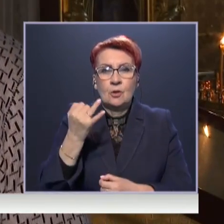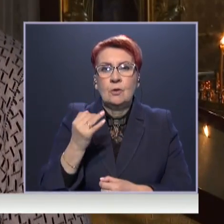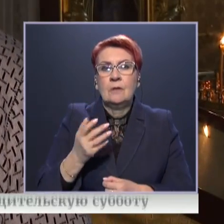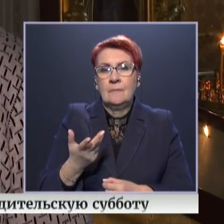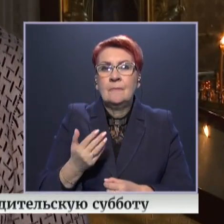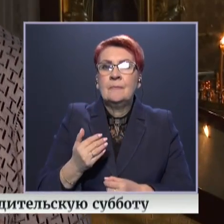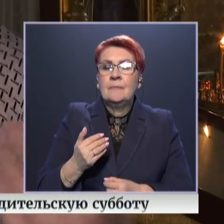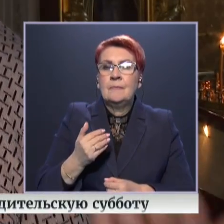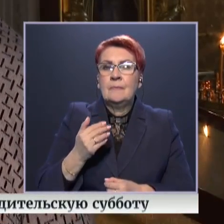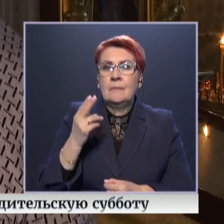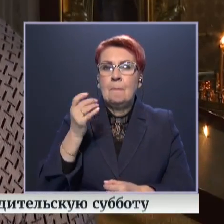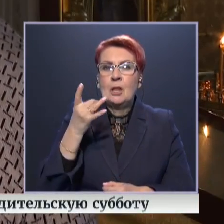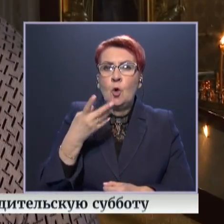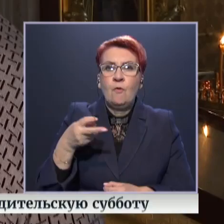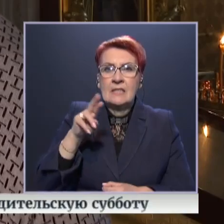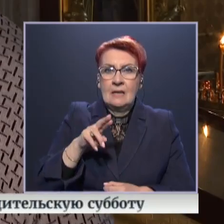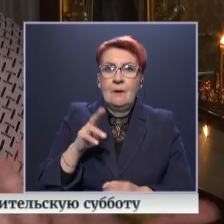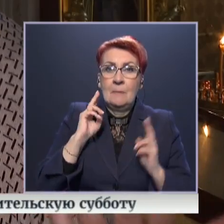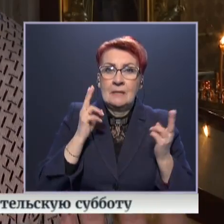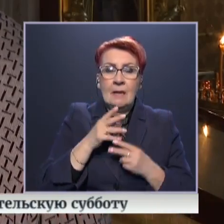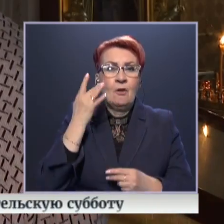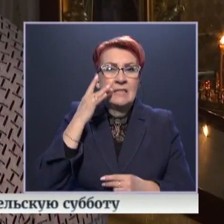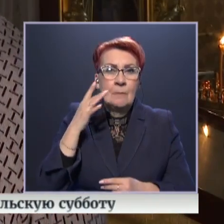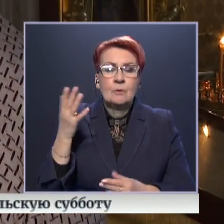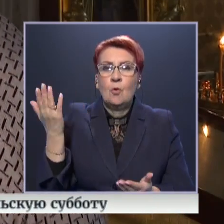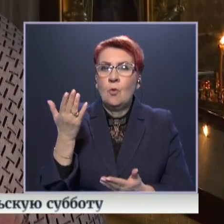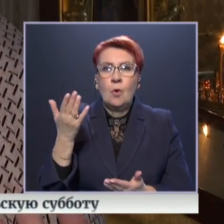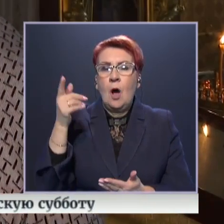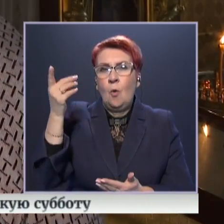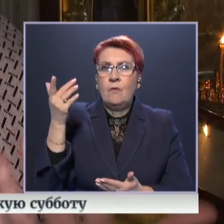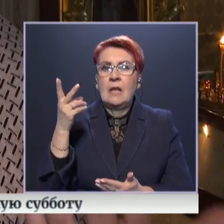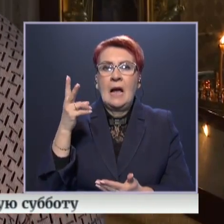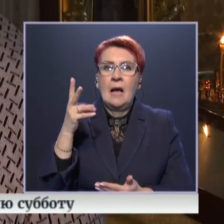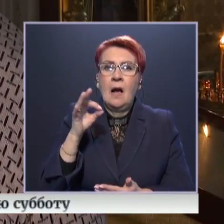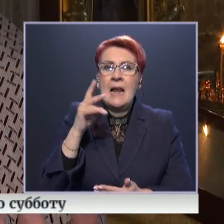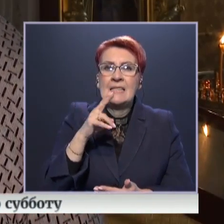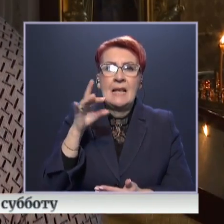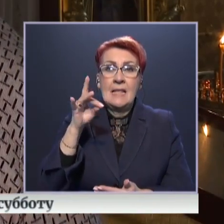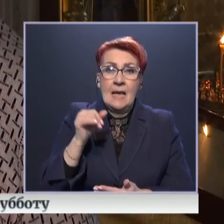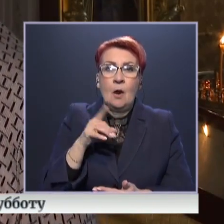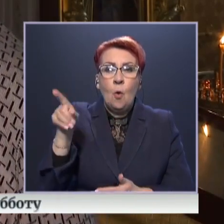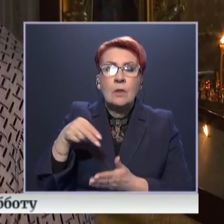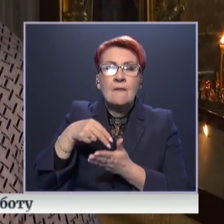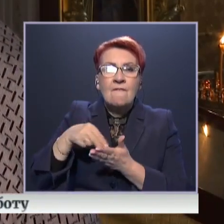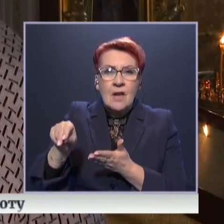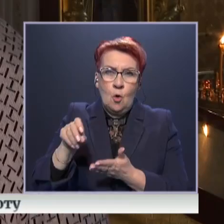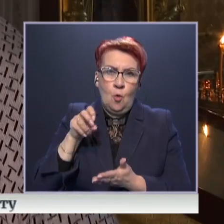монастыря и вот из Америки у какого-то вот коллекционера он выкупил икону казанскую которая как раз происходила